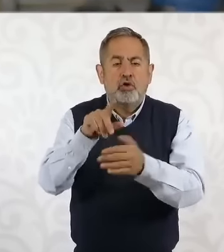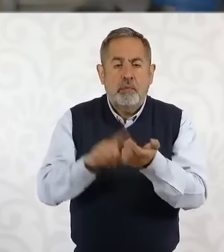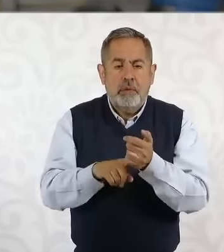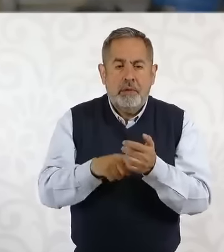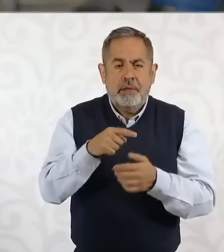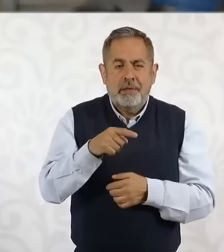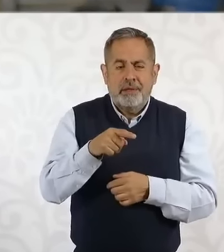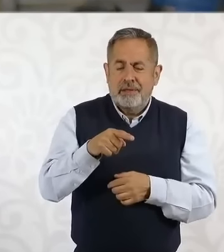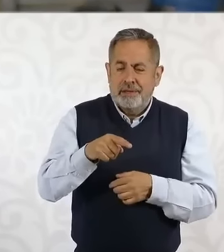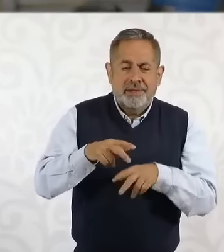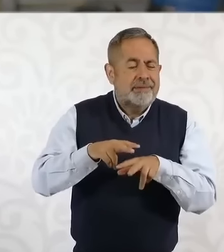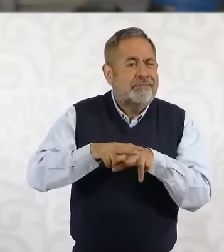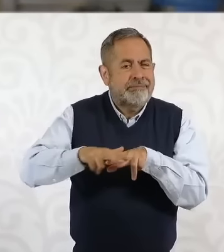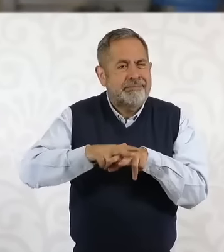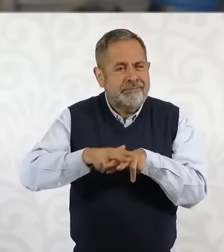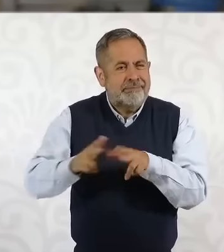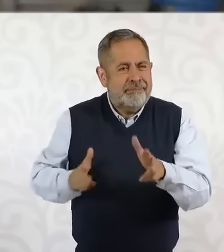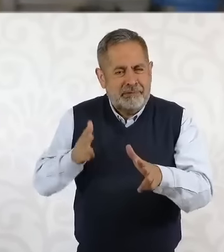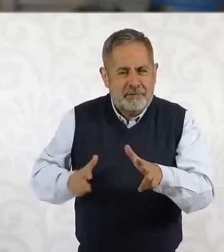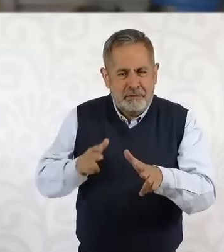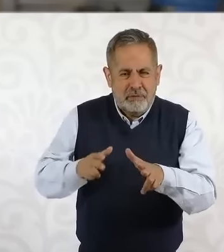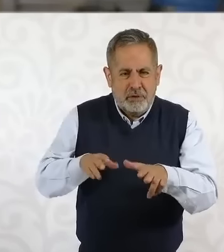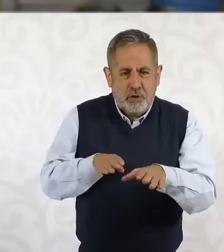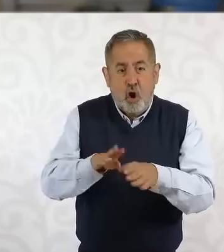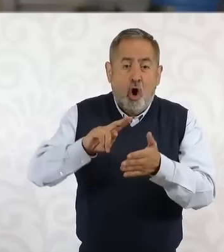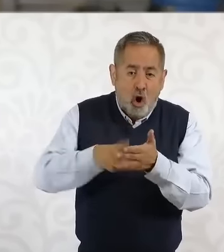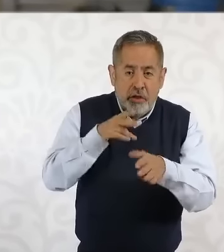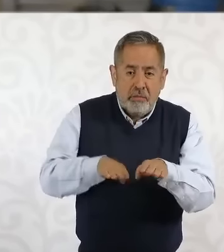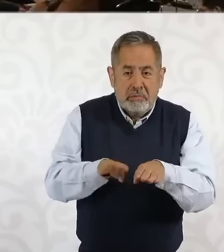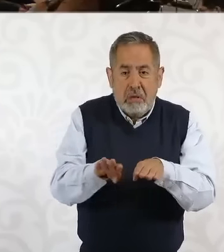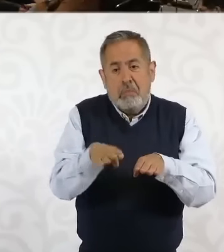Interanica, ¿qué reporte le dieron del nuevo descarrilamiento del tren carre? Sí, van a dar